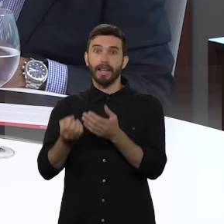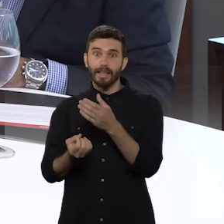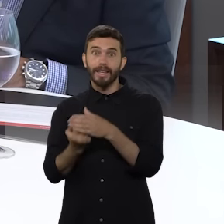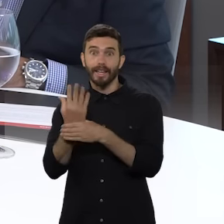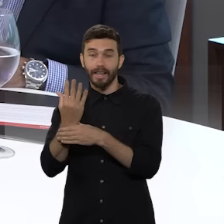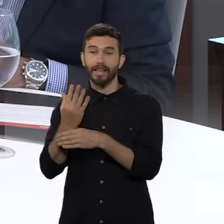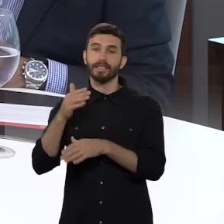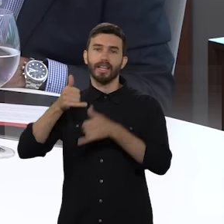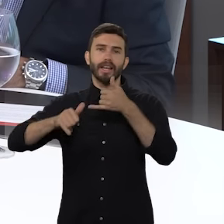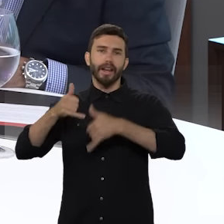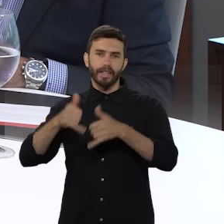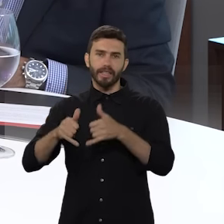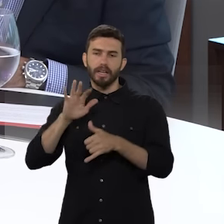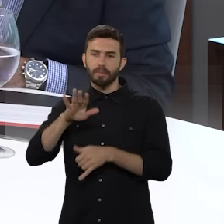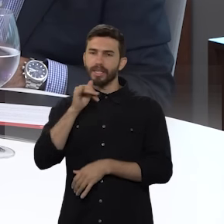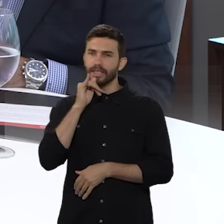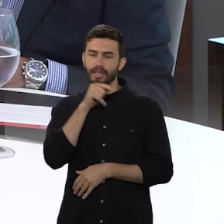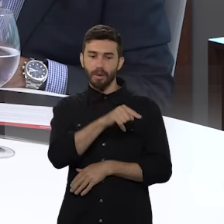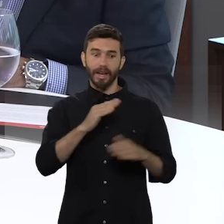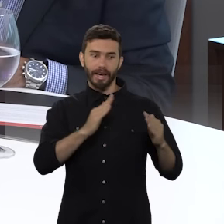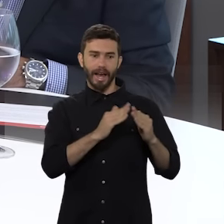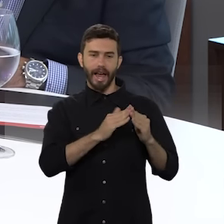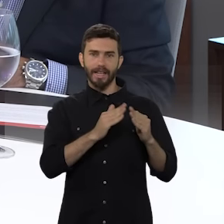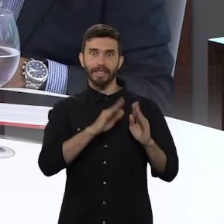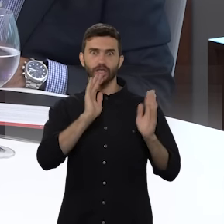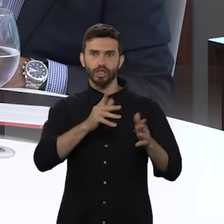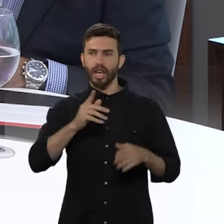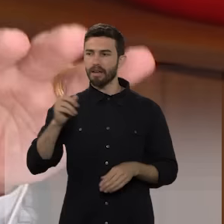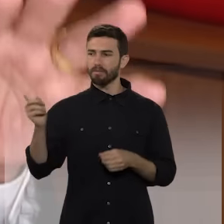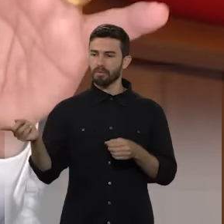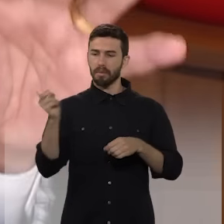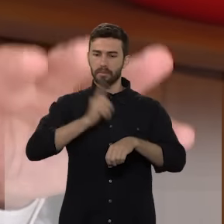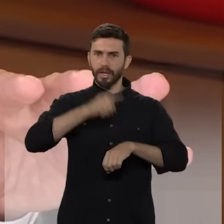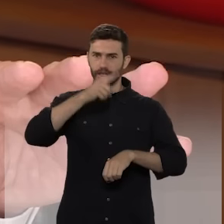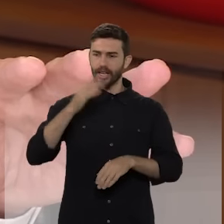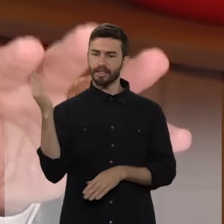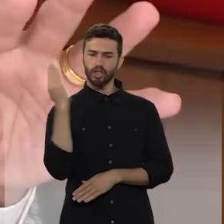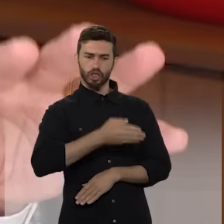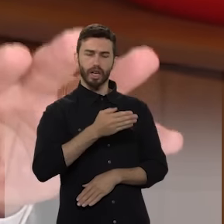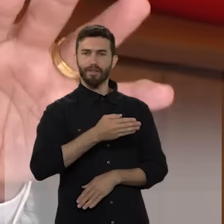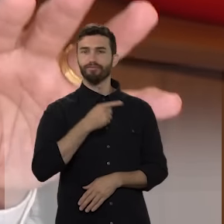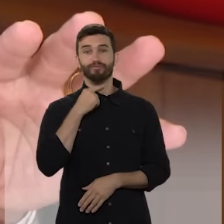Isso, tensão diferente, em níveis de corrente diferente, existem outras variações que têm que